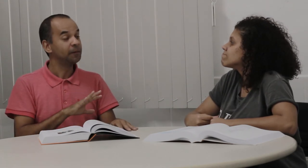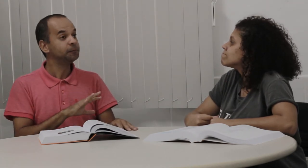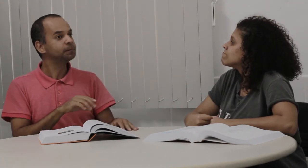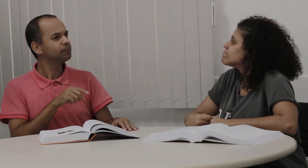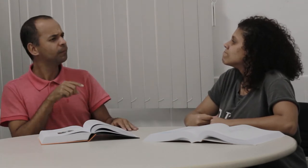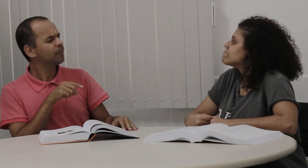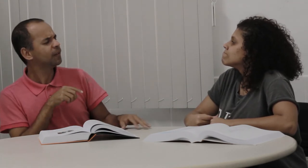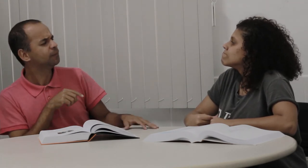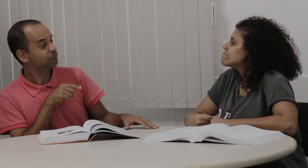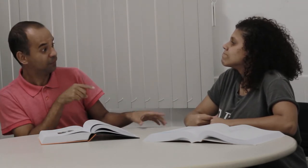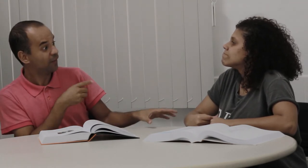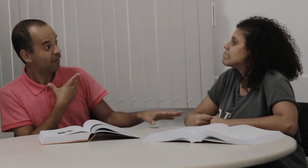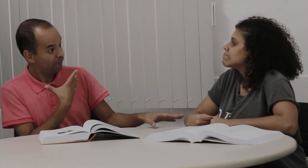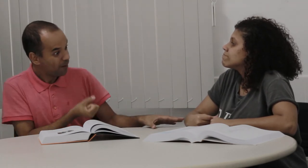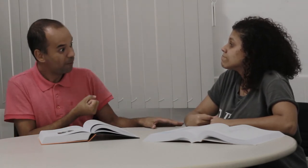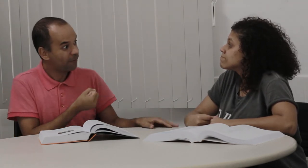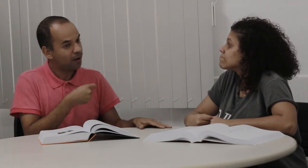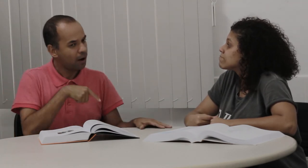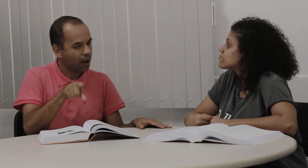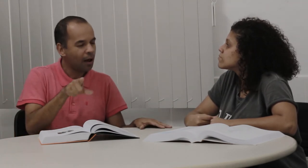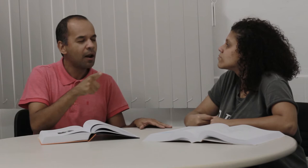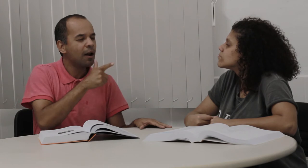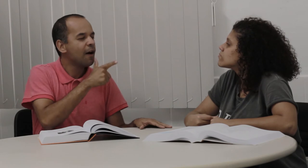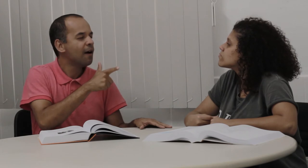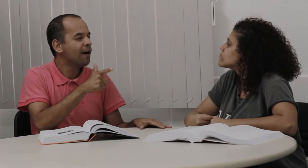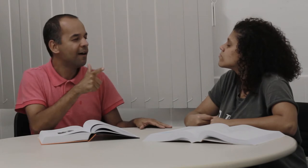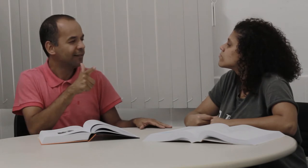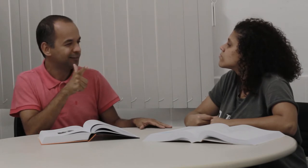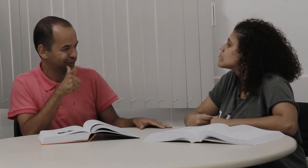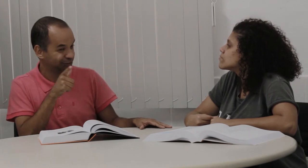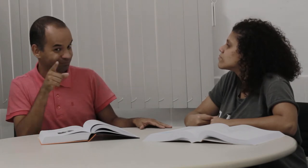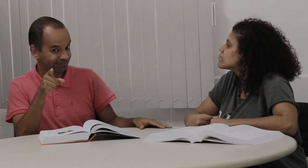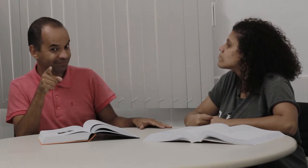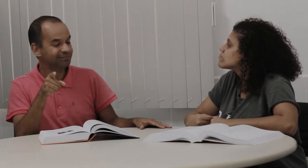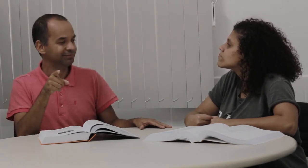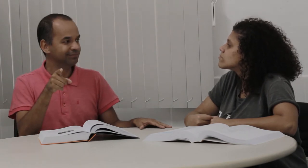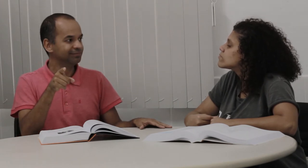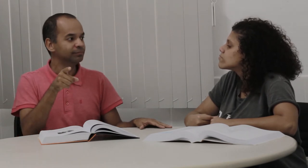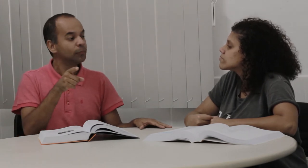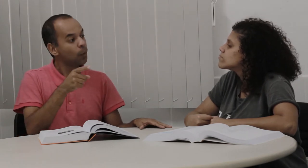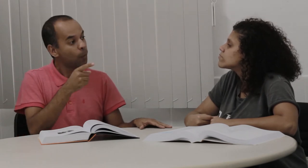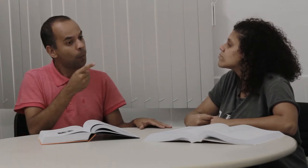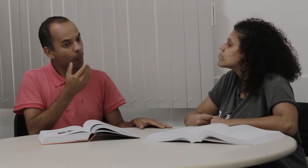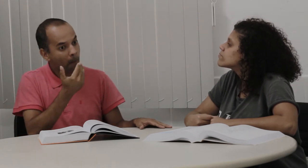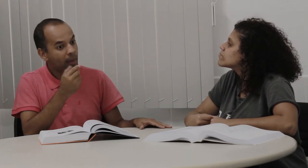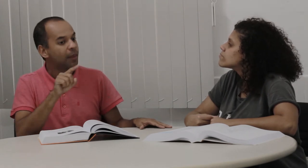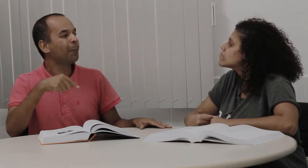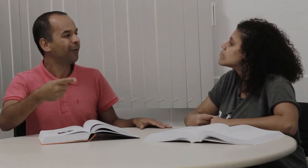Eu tava pensando.. Você gostaria de ir mais tarde comigo à Lanchonete? Assim a gente pode comer alguma coisa...